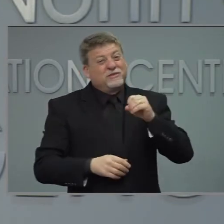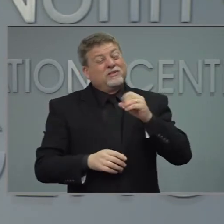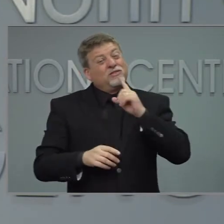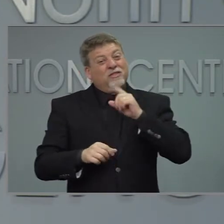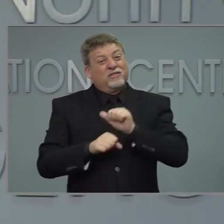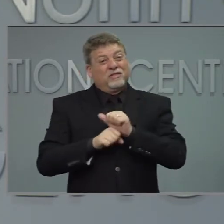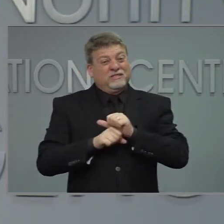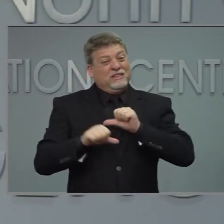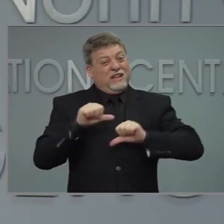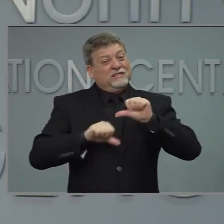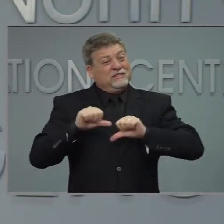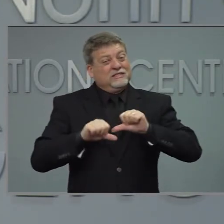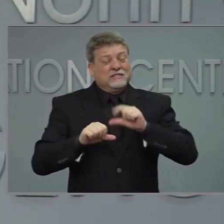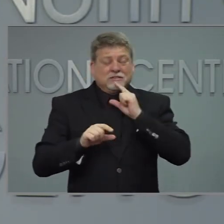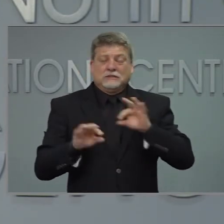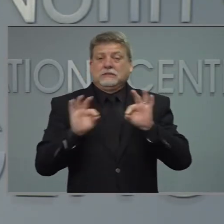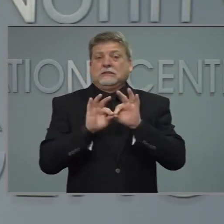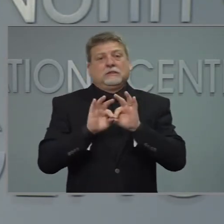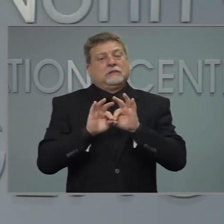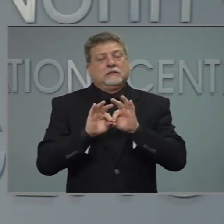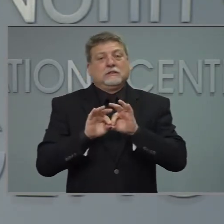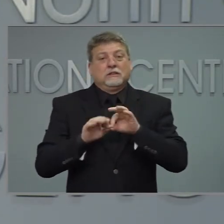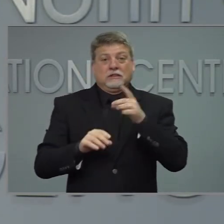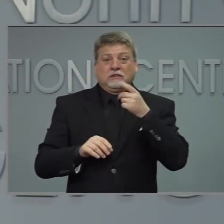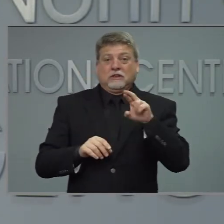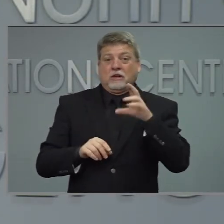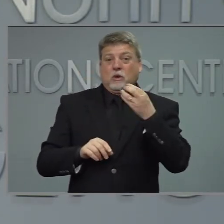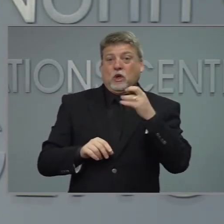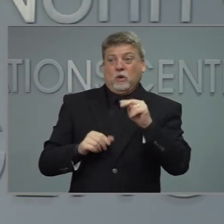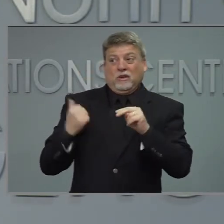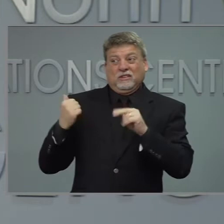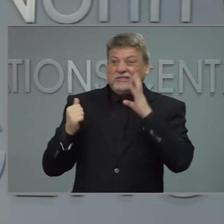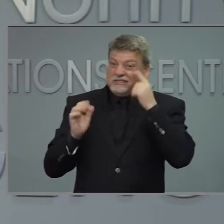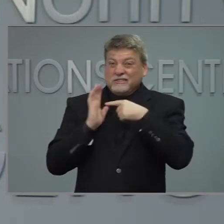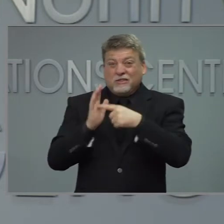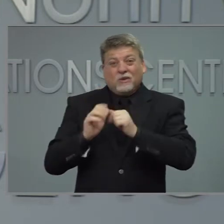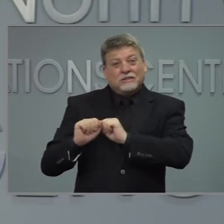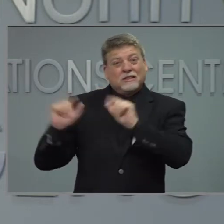Esa es la ciencia y son los datos y estas cifras que ustedes vieron que han mejorado